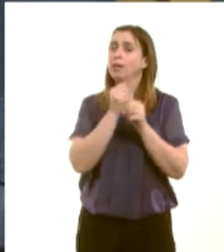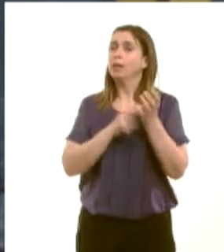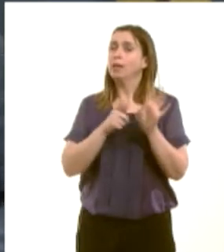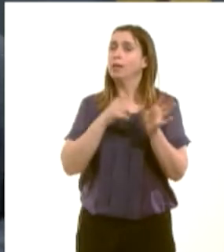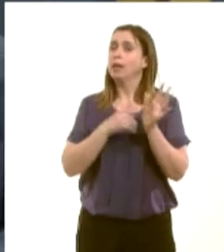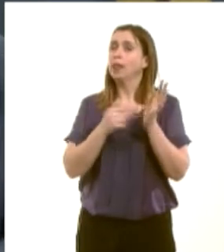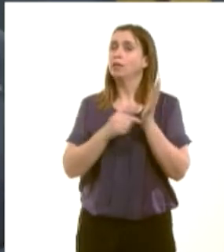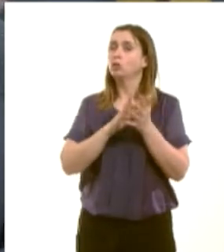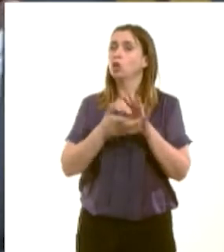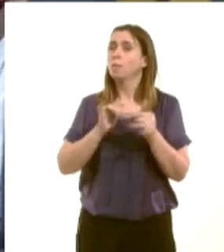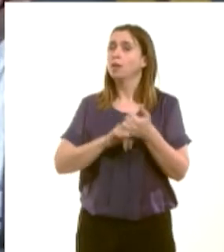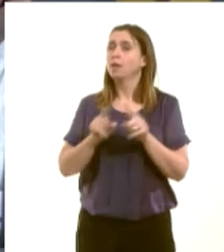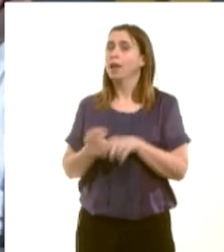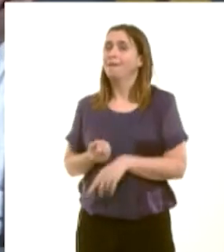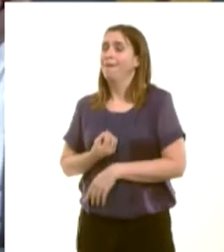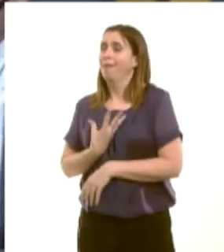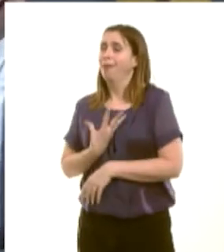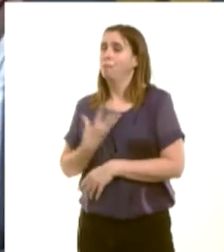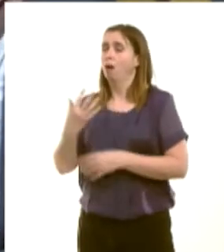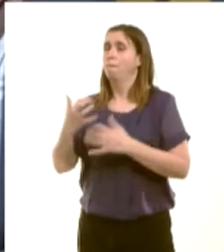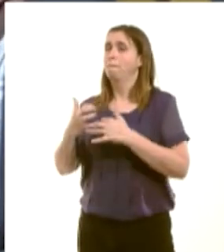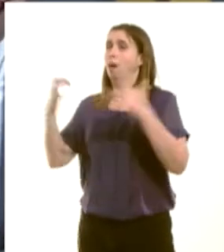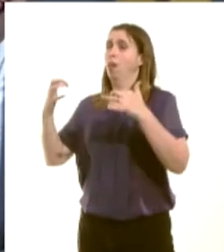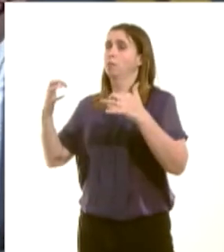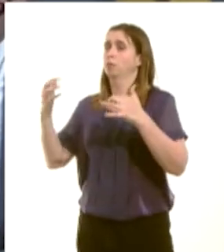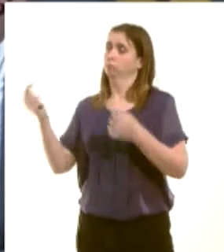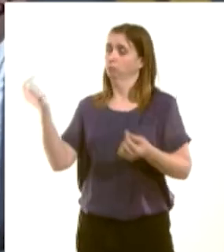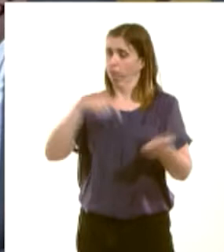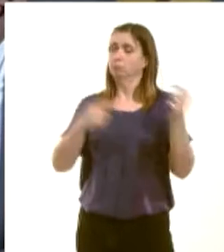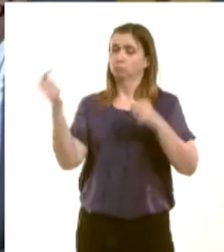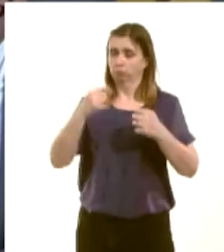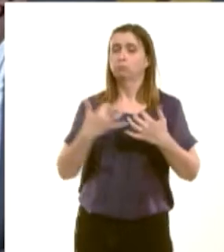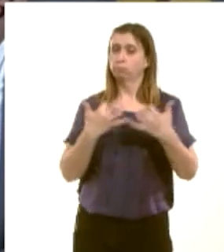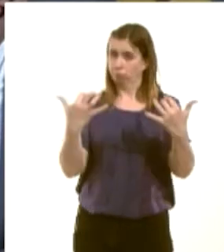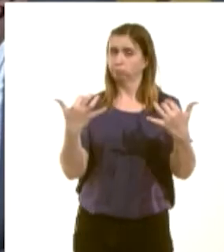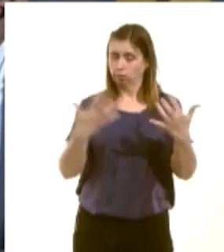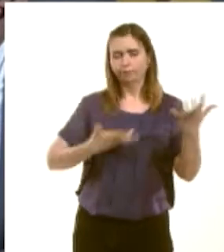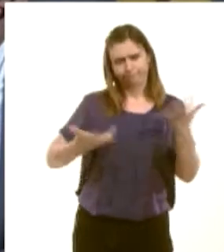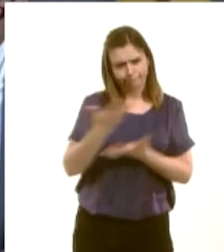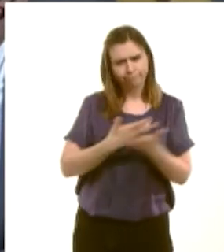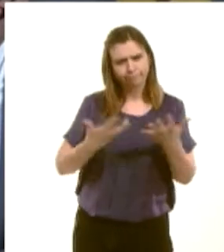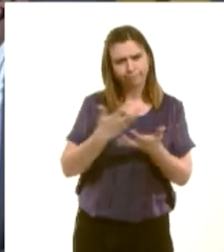yn y gorllewin, ar draws y pleidiau, i weld a yw hwn yn gynllun dichonadwy ac a oes modd